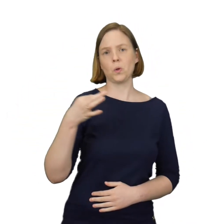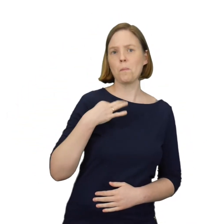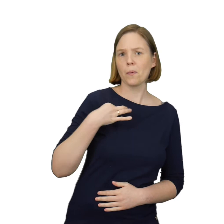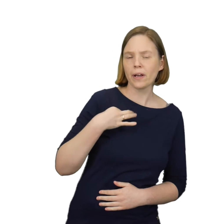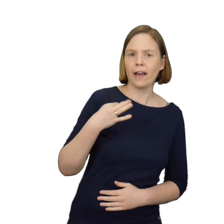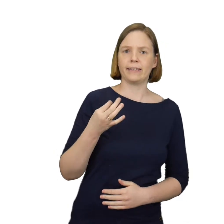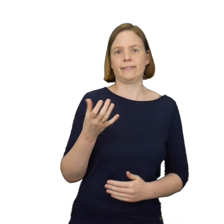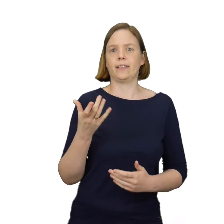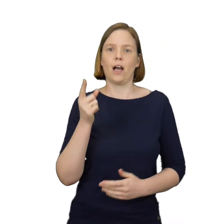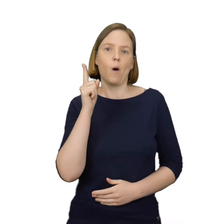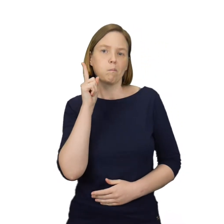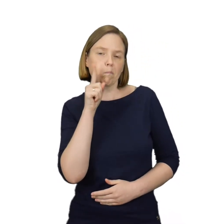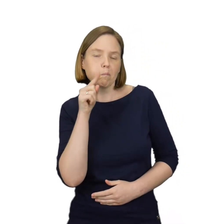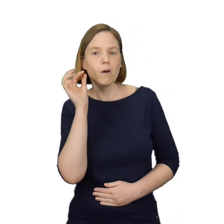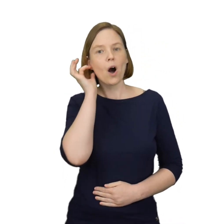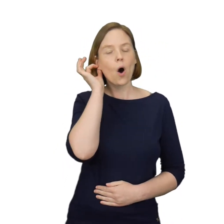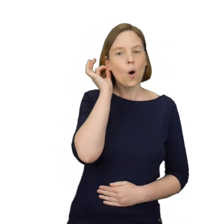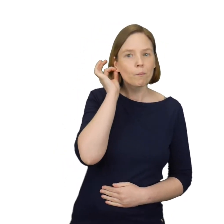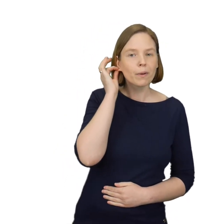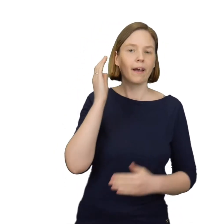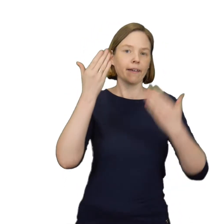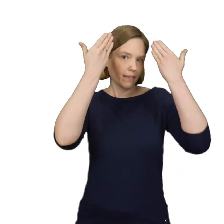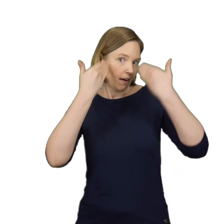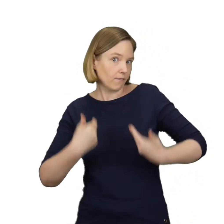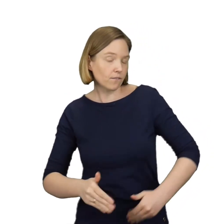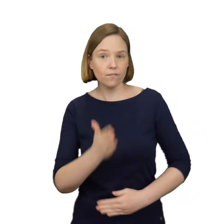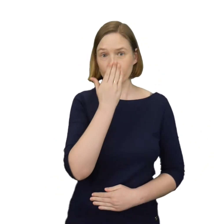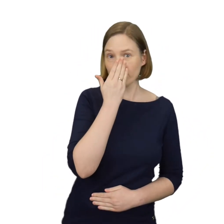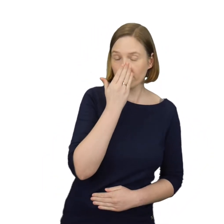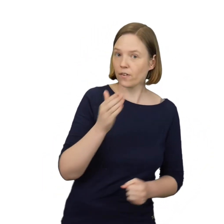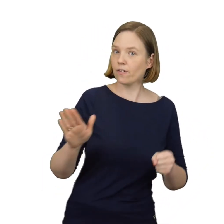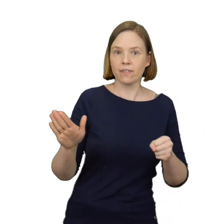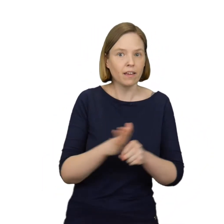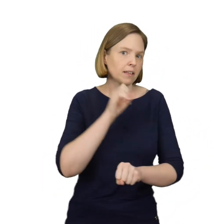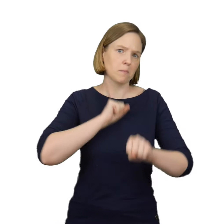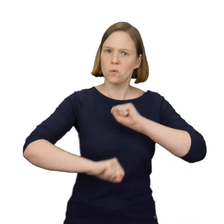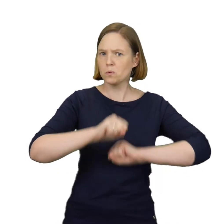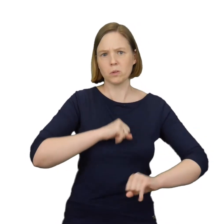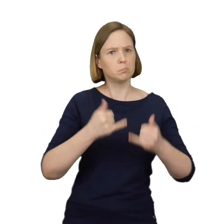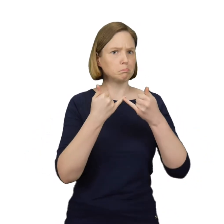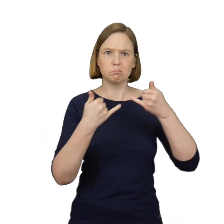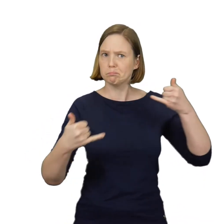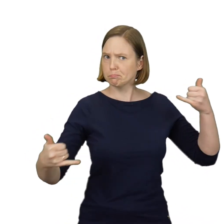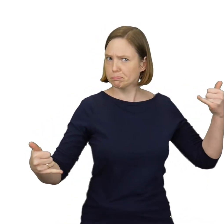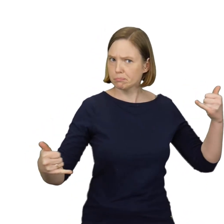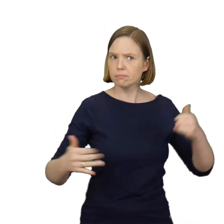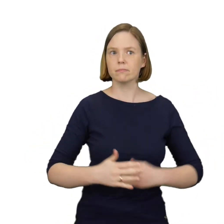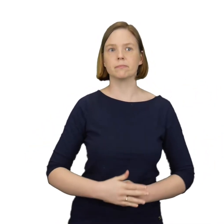od ich wieku, płci, parametrów fizycznych, stopnia sprawności, przyzwyczajeń, preferencji oraz innych czynników.